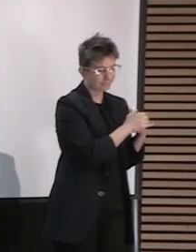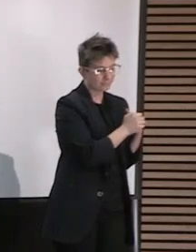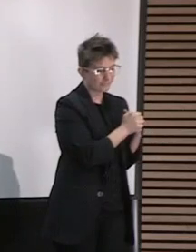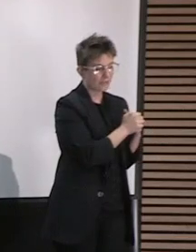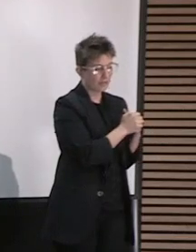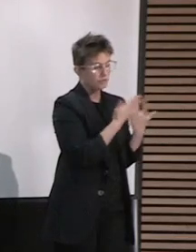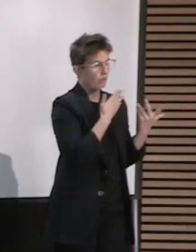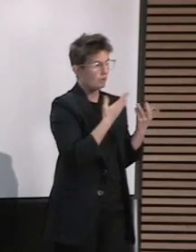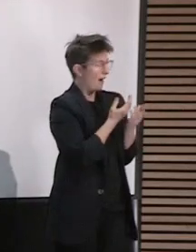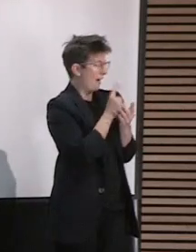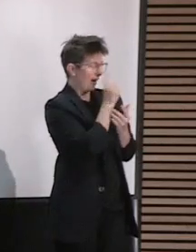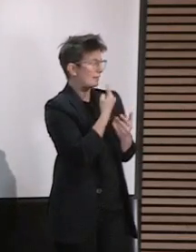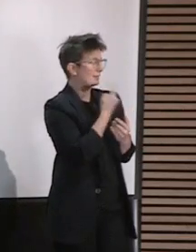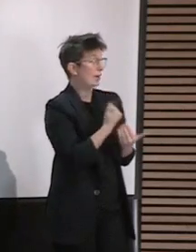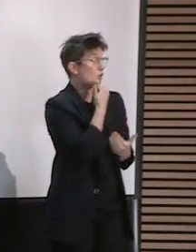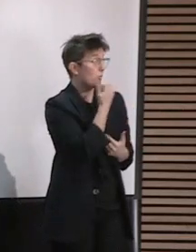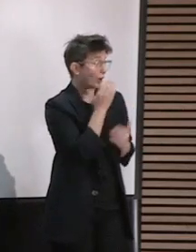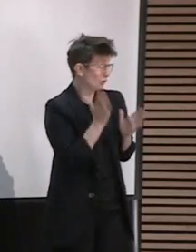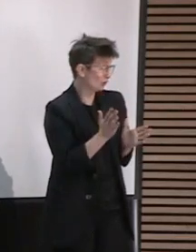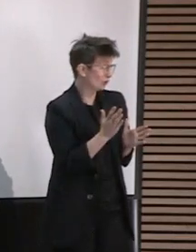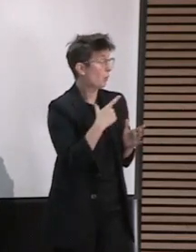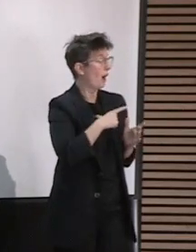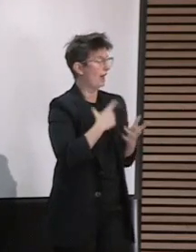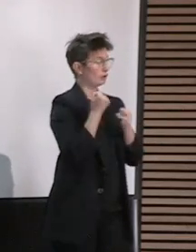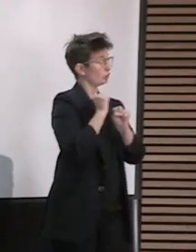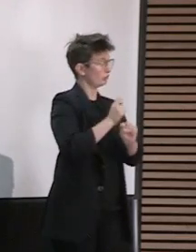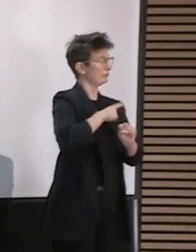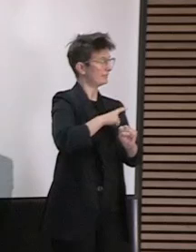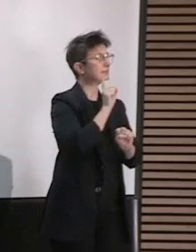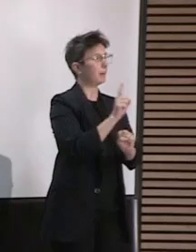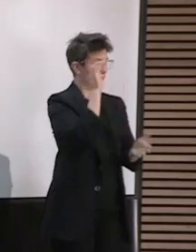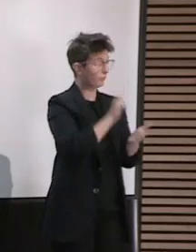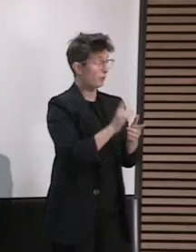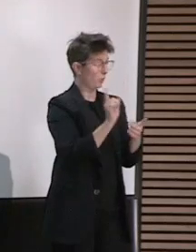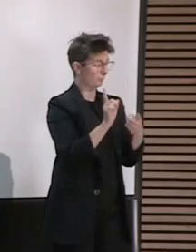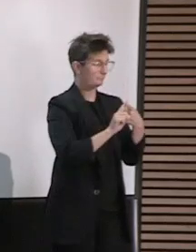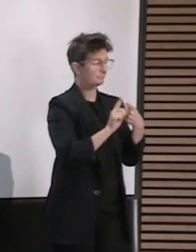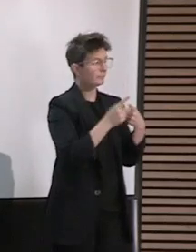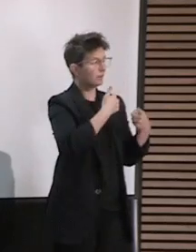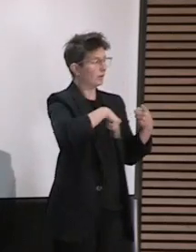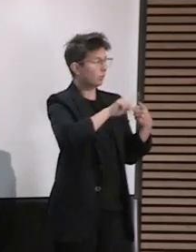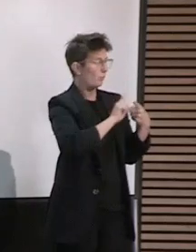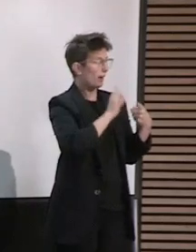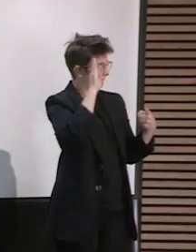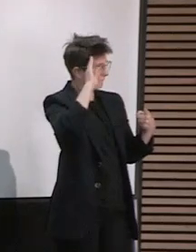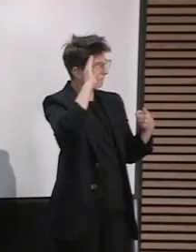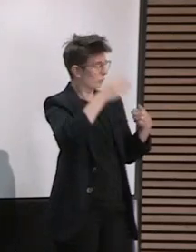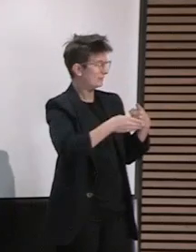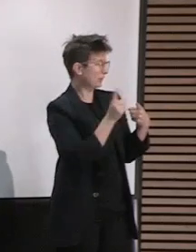He iti ano nga mea ka taea e au te kii mo te mahi a te kawanatanga. Kei te kaha whakamuri i nga tirohanga mo te mea nui ko nga mahi